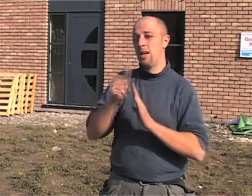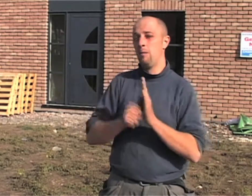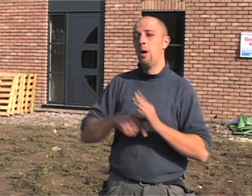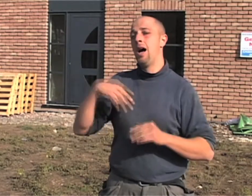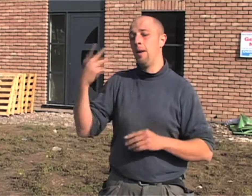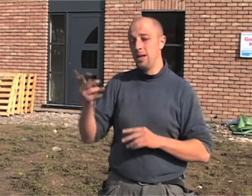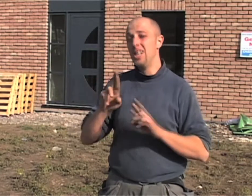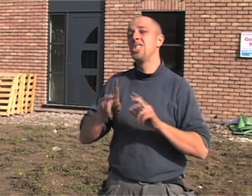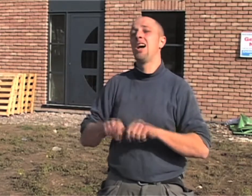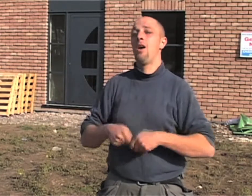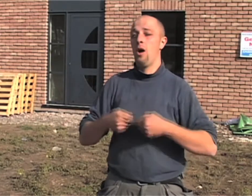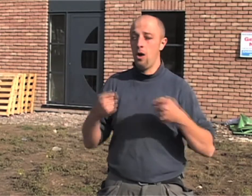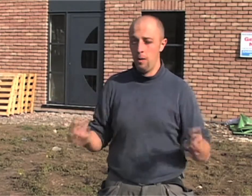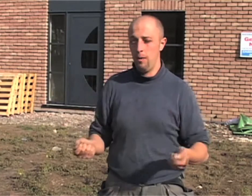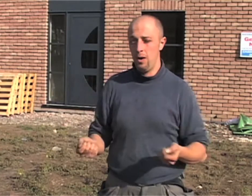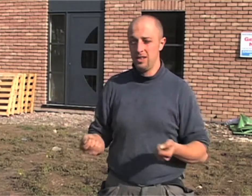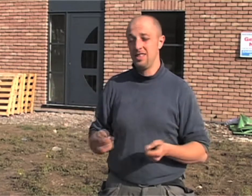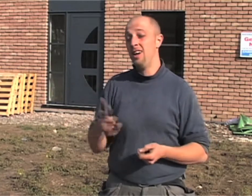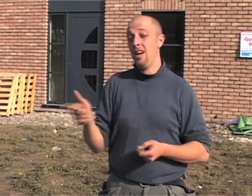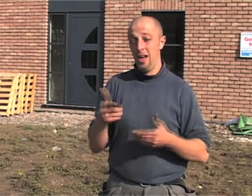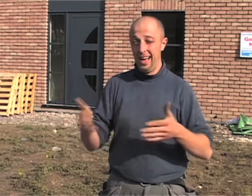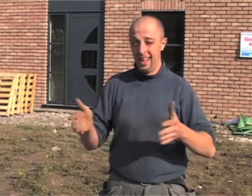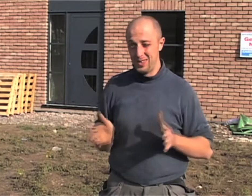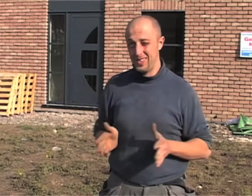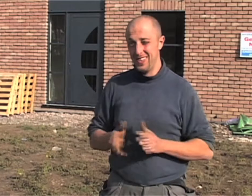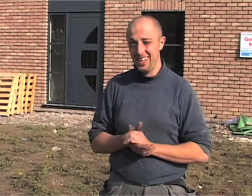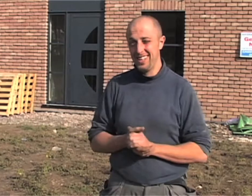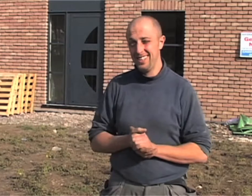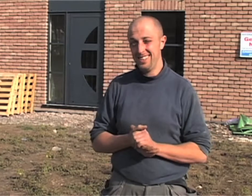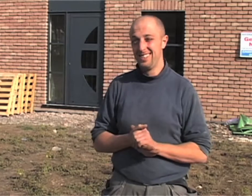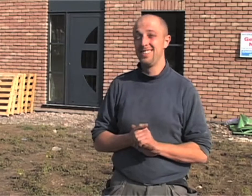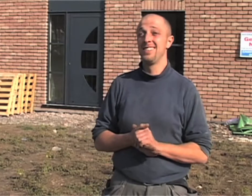Après cette période d'arrêt, j'ai repris mon poste.